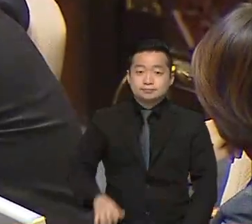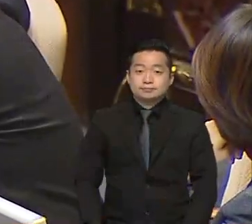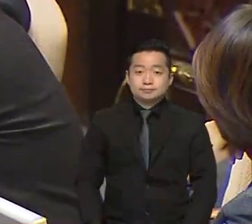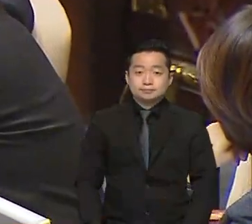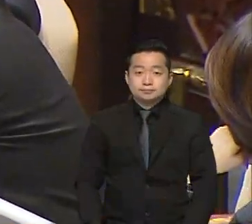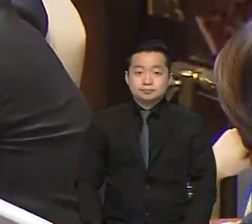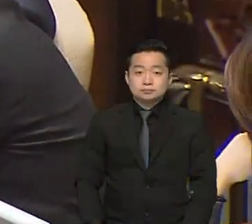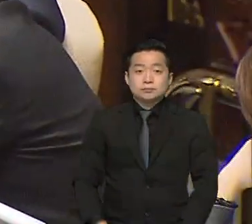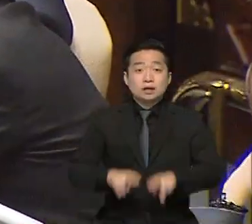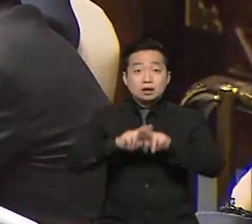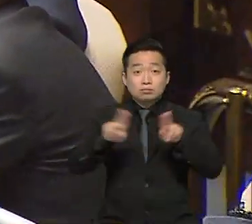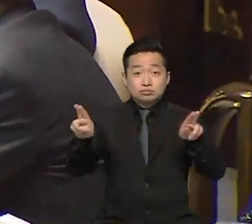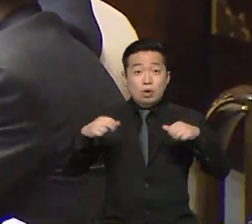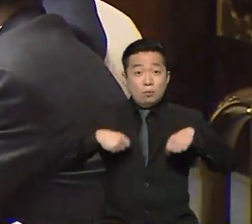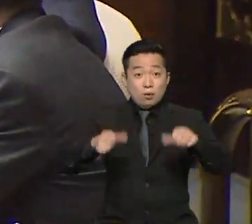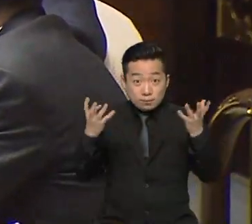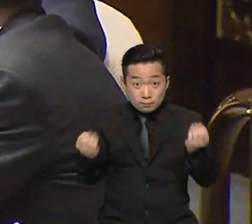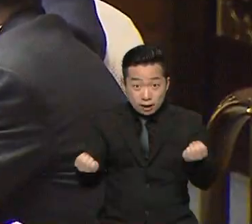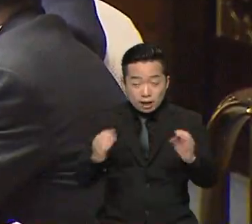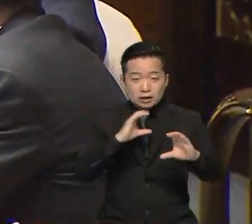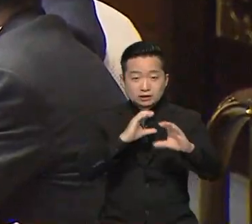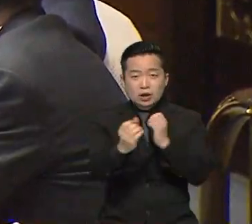(기자) 무효나 기권표가 속출한 건 소통과 설득이 부족했기 때문이라는